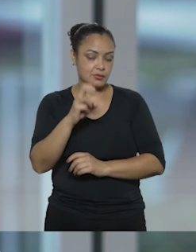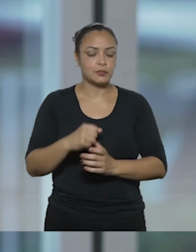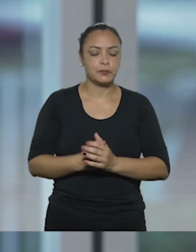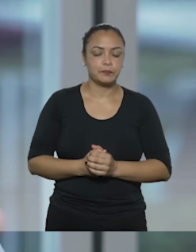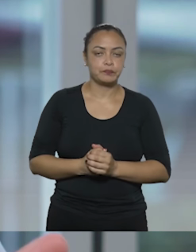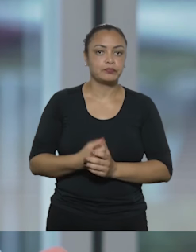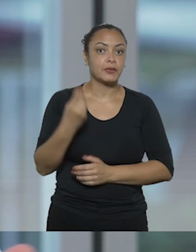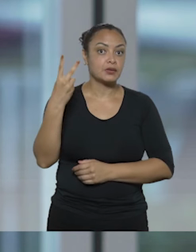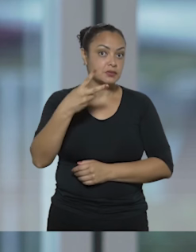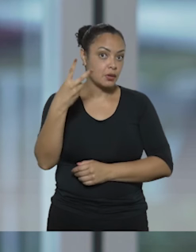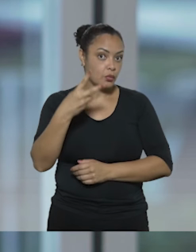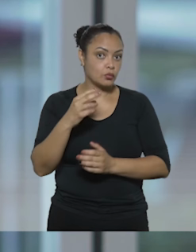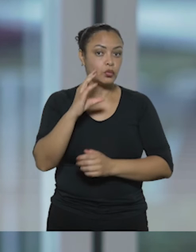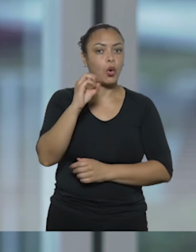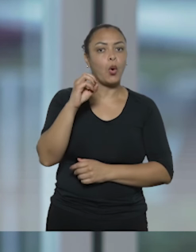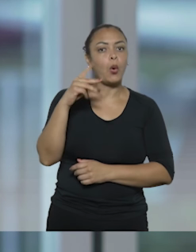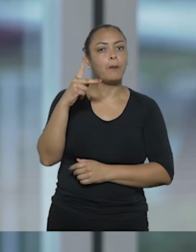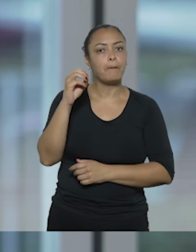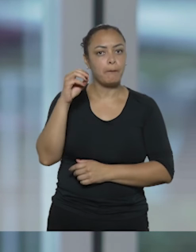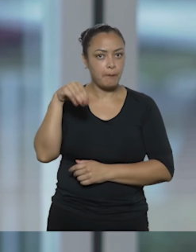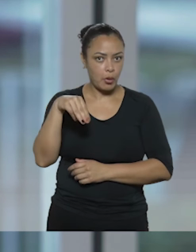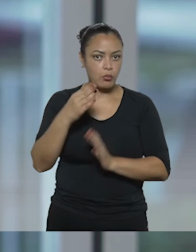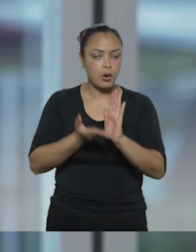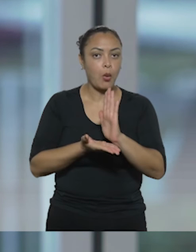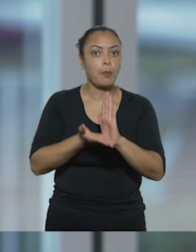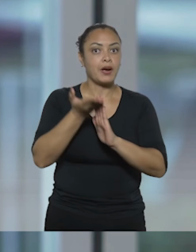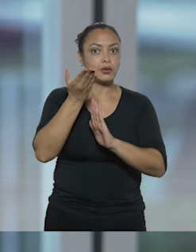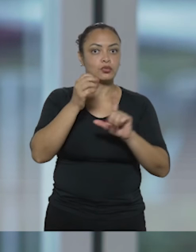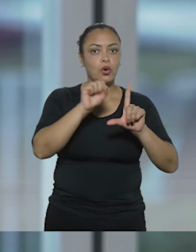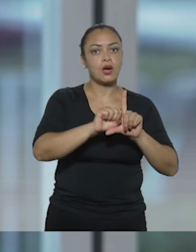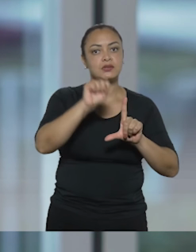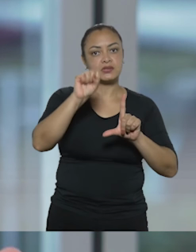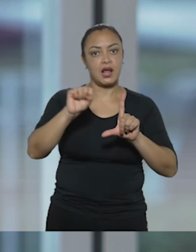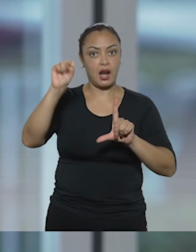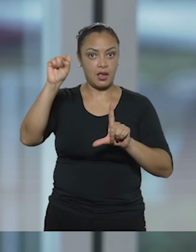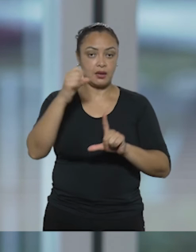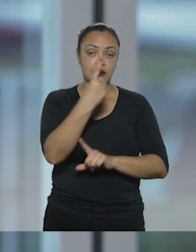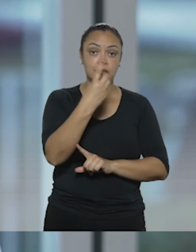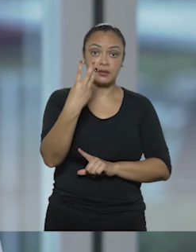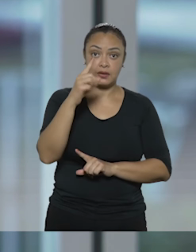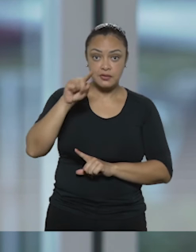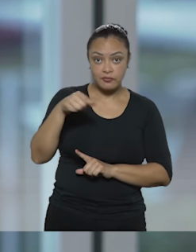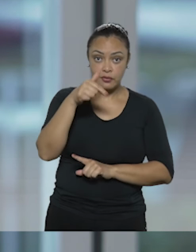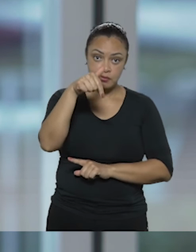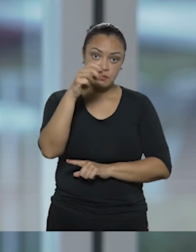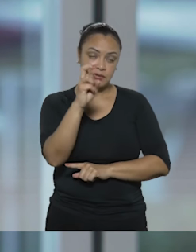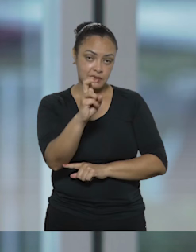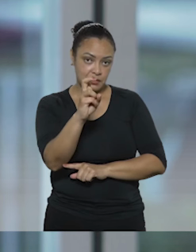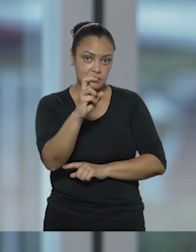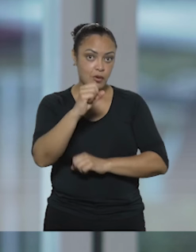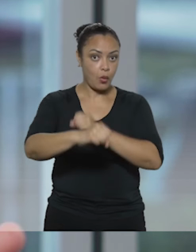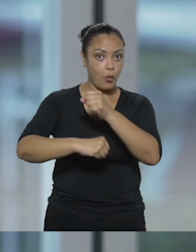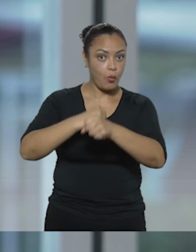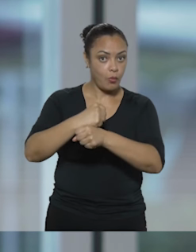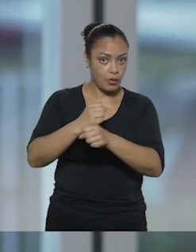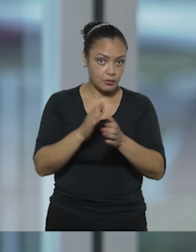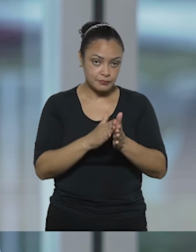O segundo ponto, o Copom aumentou a taxa de juro Selic para 13,75% ao ano em agosto e